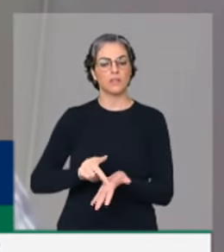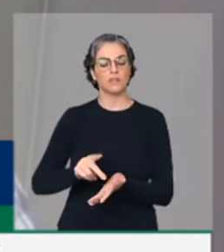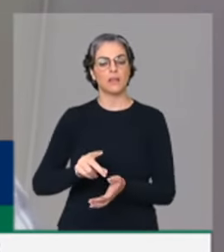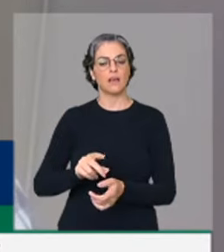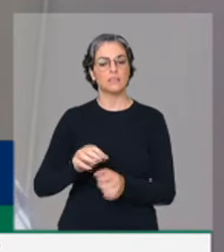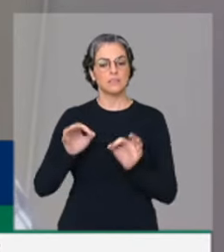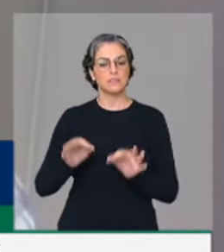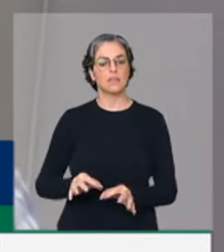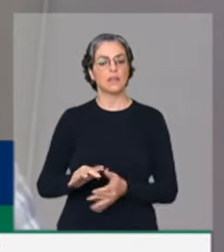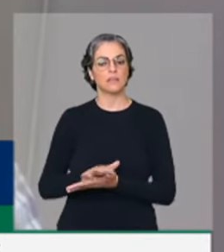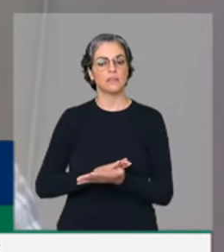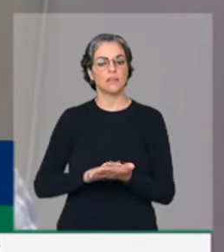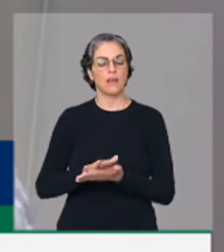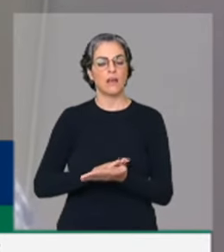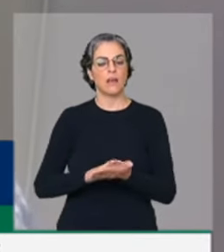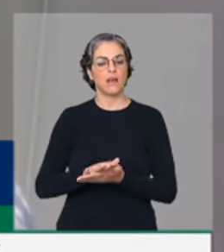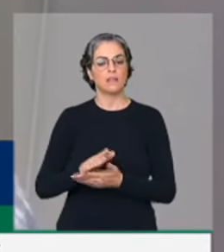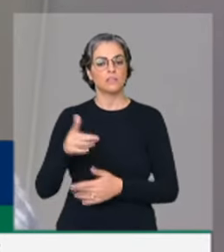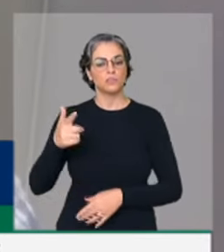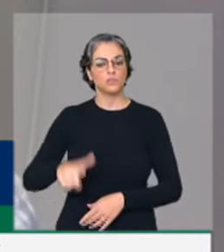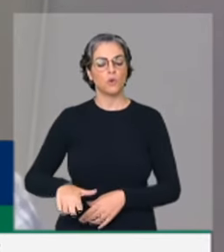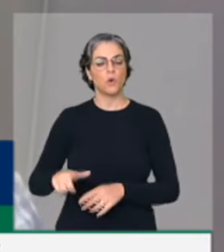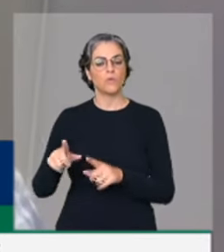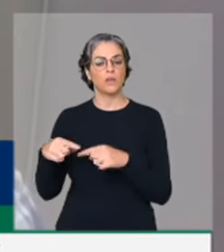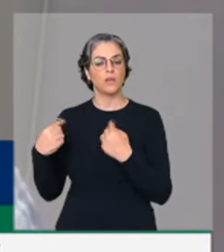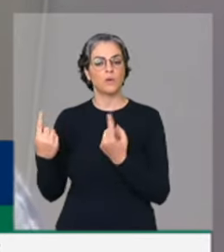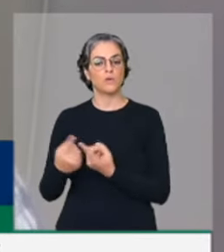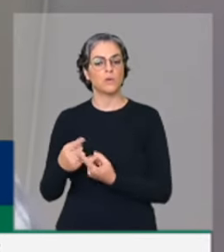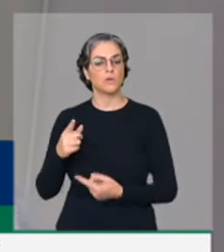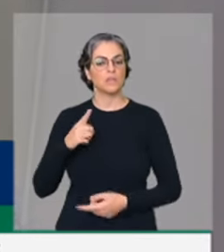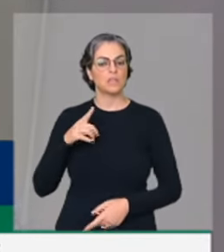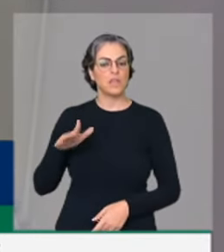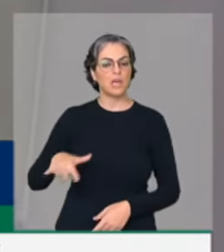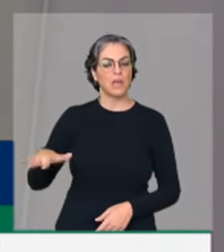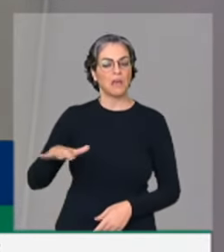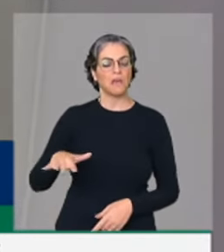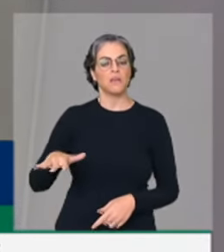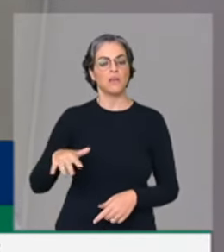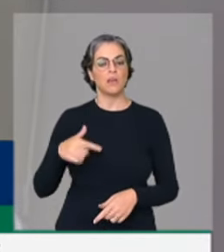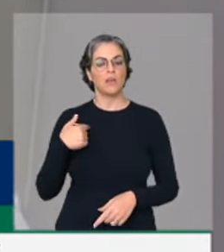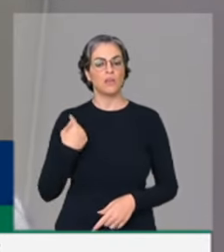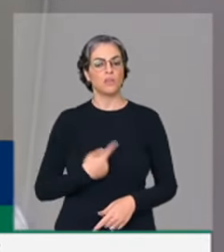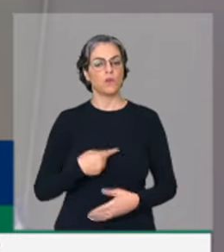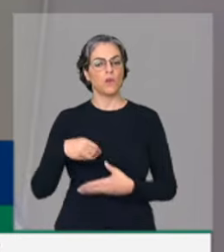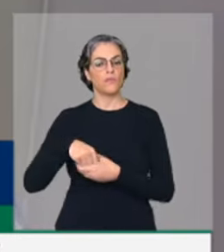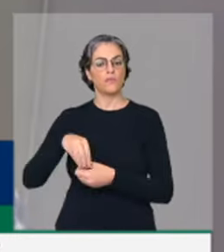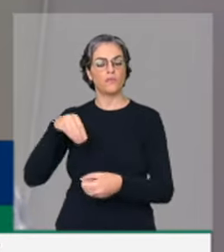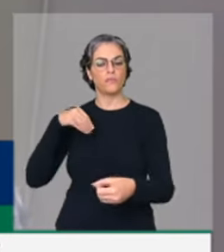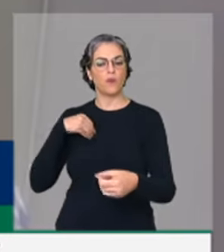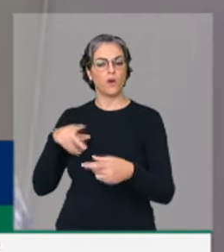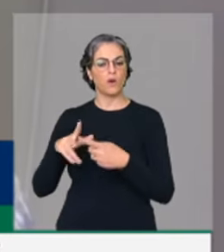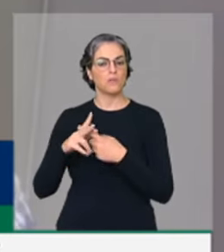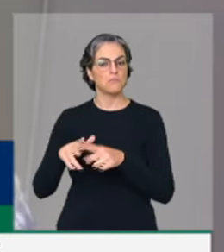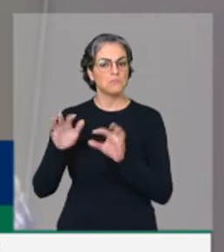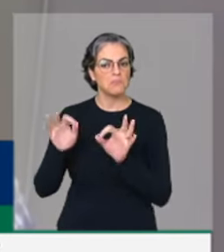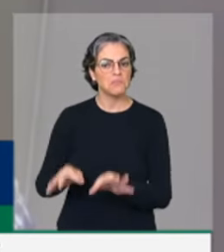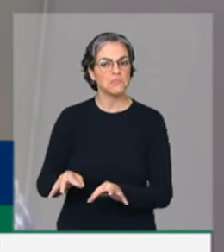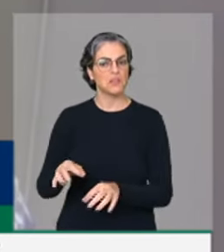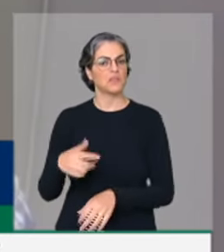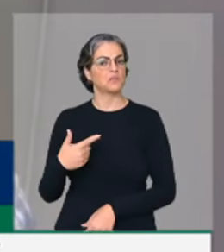OS PODERES. PORTANTO, NOS INCLUAM FORA DESSE TAL CONSERTO QUE DIZ QUE EXISTE. EXISTE POR UM ACASO ALGUM ACORDO FEITO [SOA A CAMPAINHA] PARA FREAR A PAUTA DE PRIVO